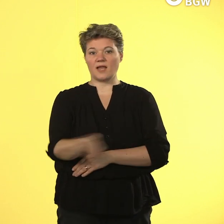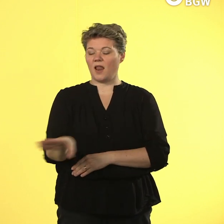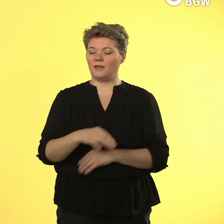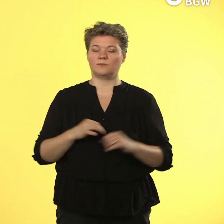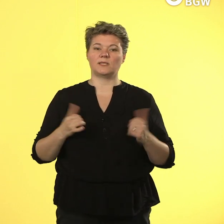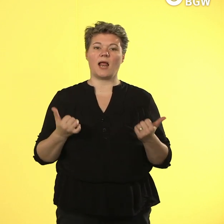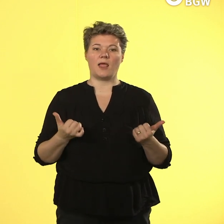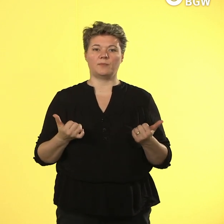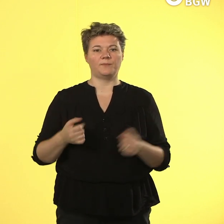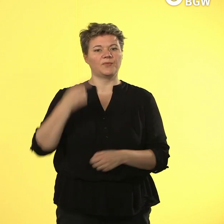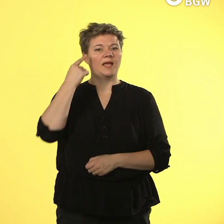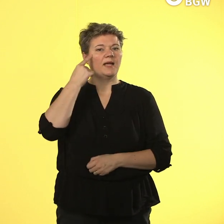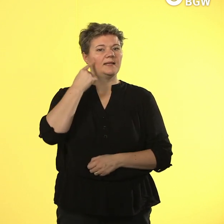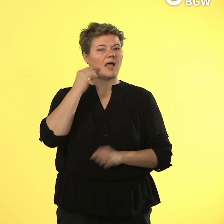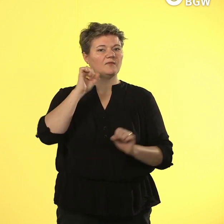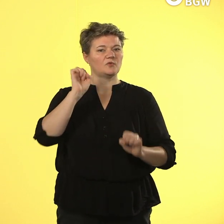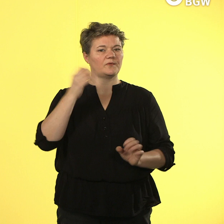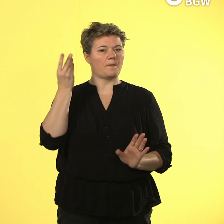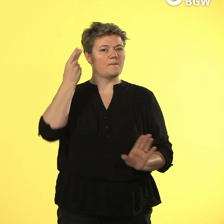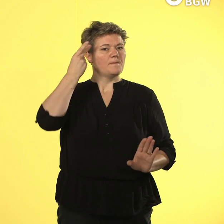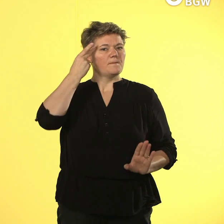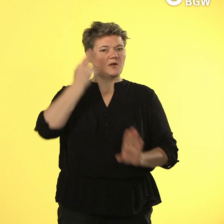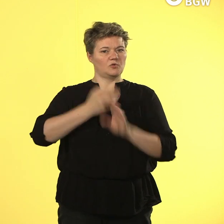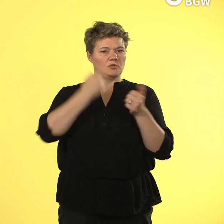dann habe ich letztendlich so viel Cortisol im Blut, dass ich gar nicht gut nachdenken kann.